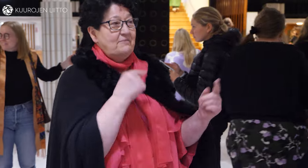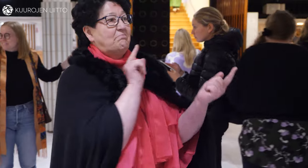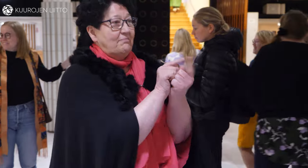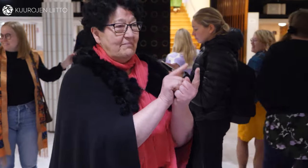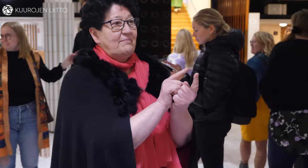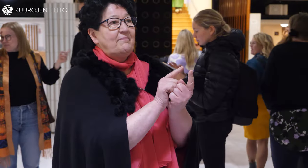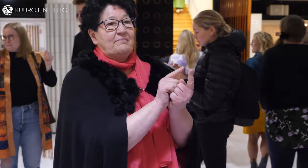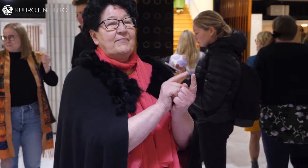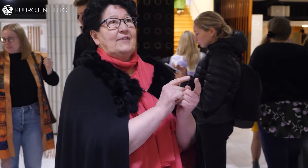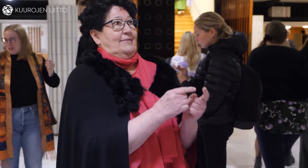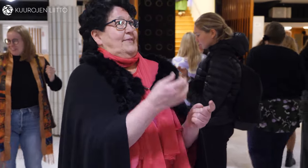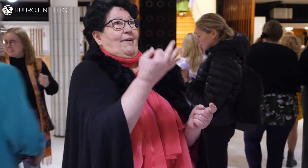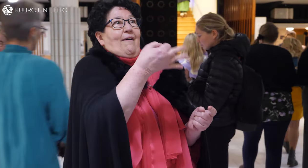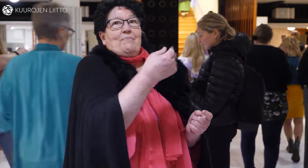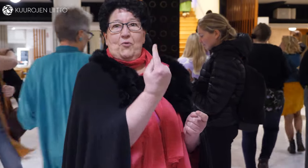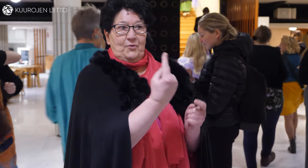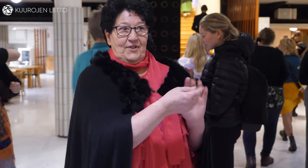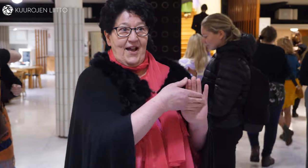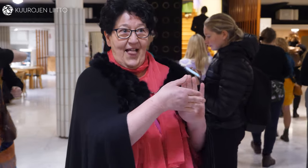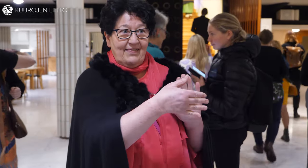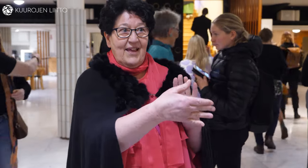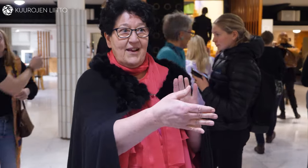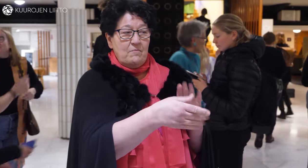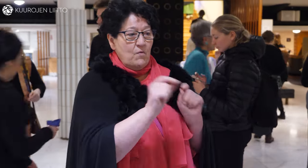vuonna 1981 hänen saatuaan opiskelupaikan täältä.